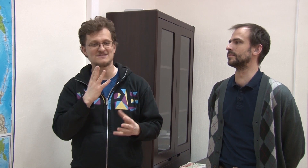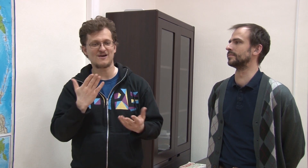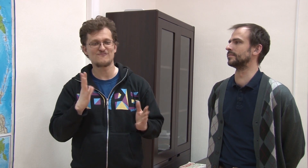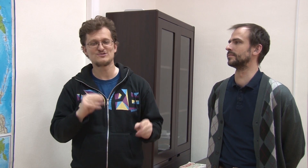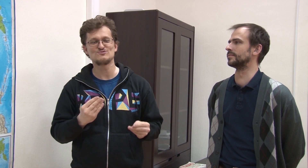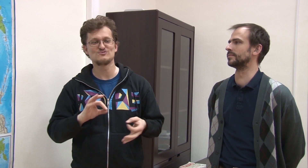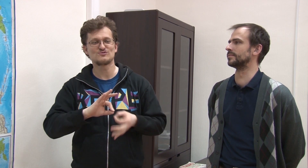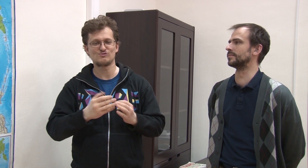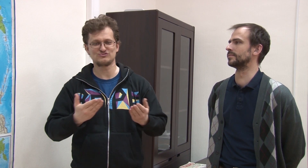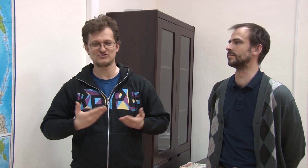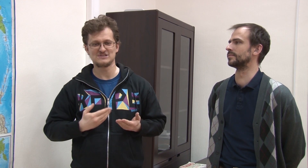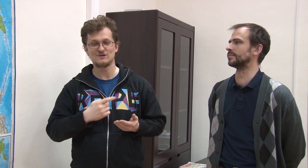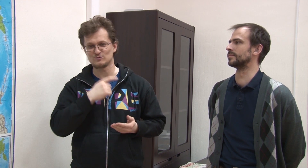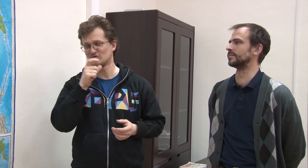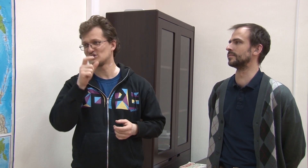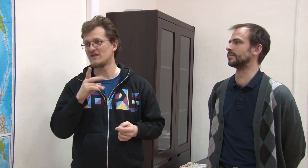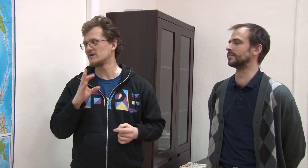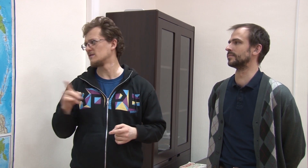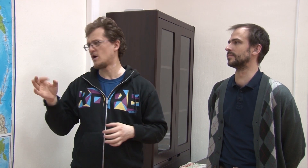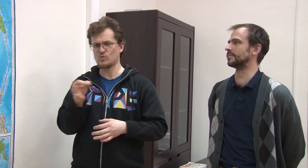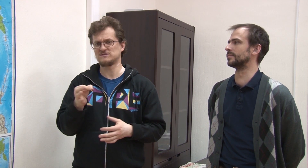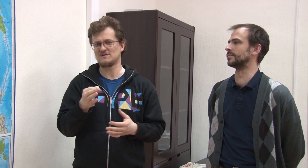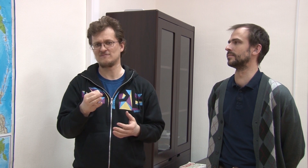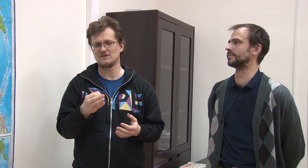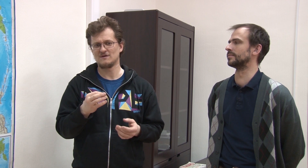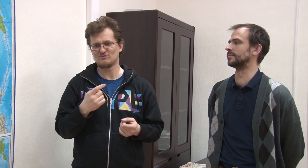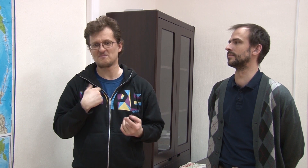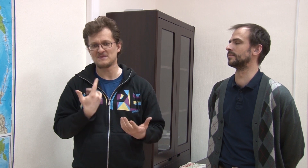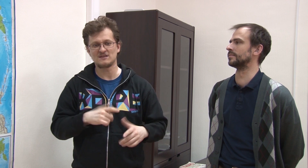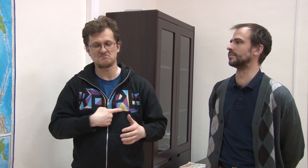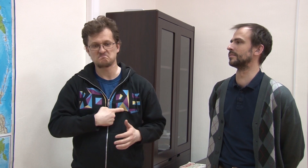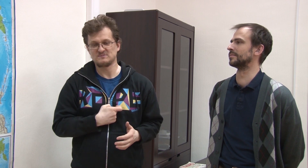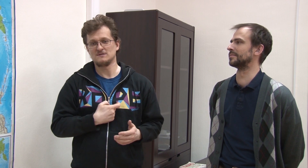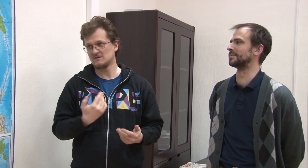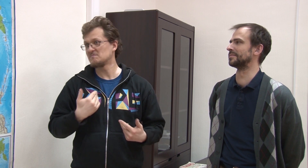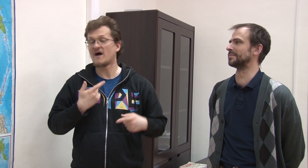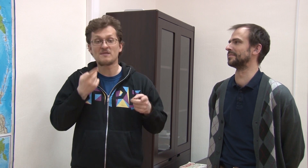Чехов показал всю сложность бытия, жизни русского человека на острове. В общем, это сильно запало мне в душу.